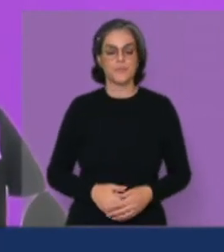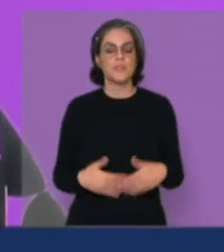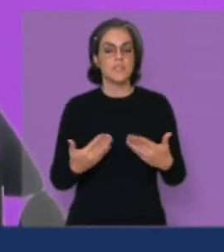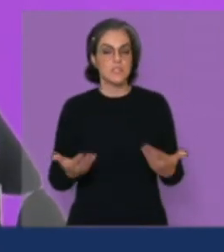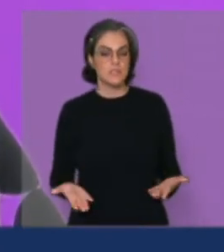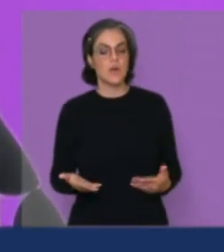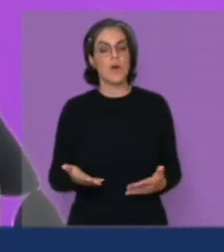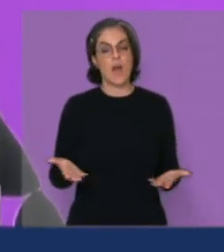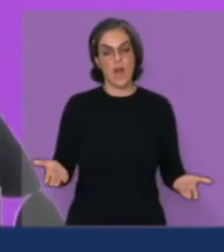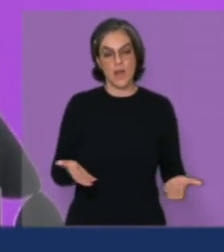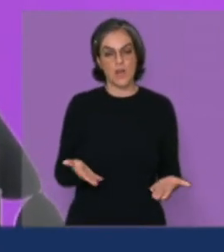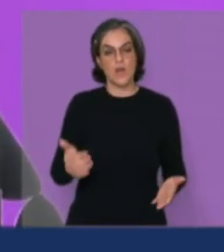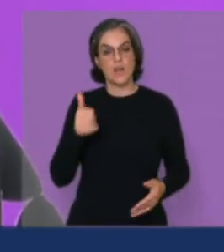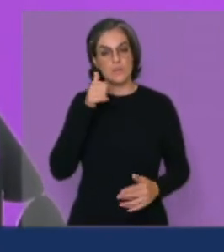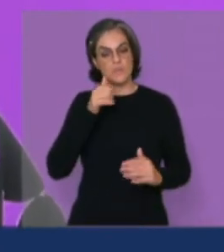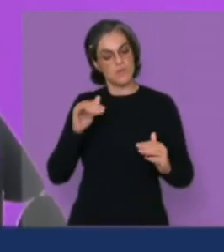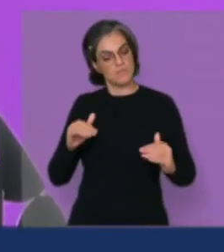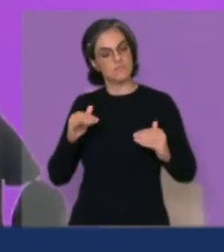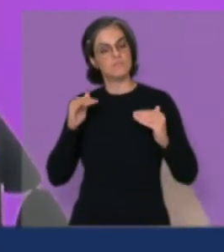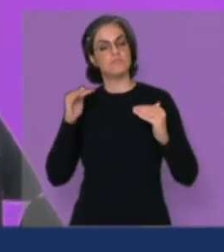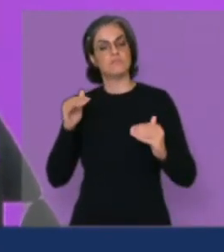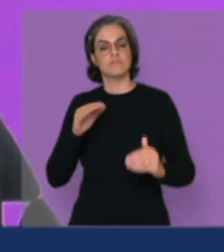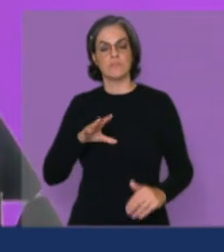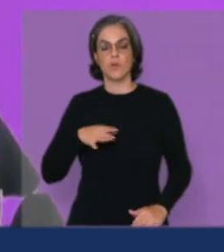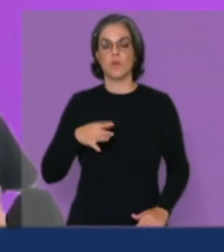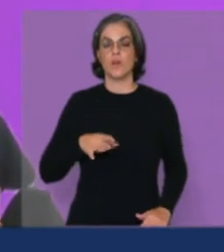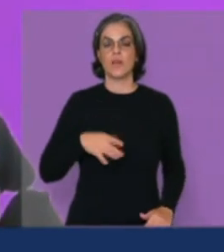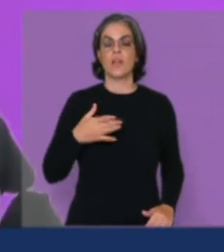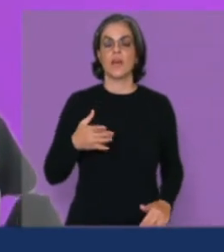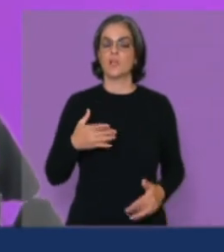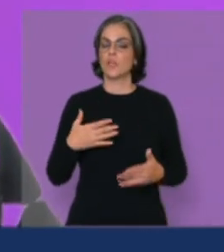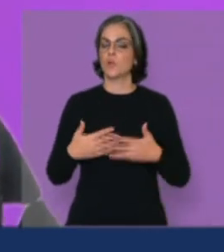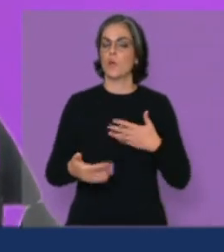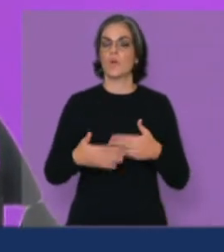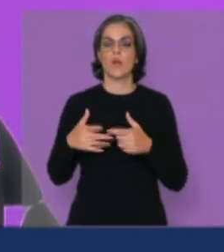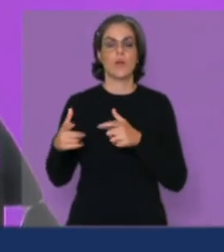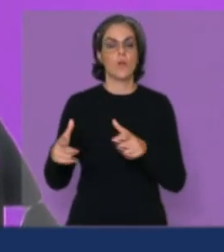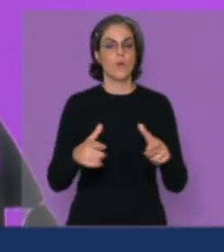NESTE SENTIDO, AS MULHERES COM MUITA ALTIVEZ, ERGUERAM A CABEÇA, EM TODOS LOGOS, AS